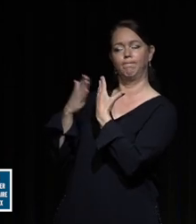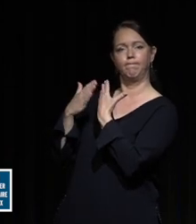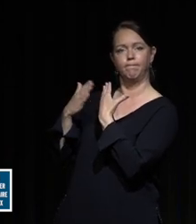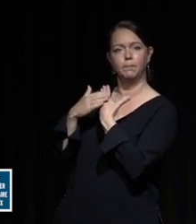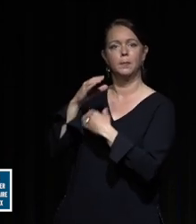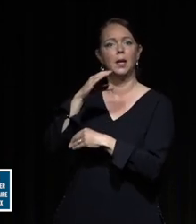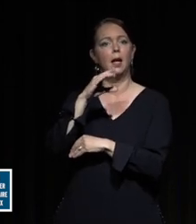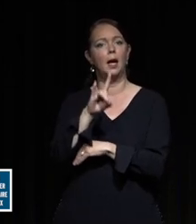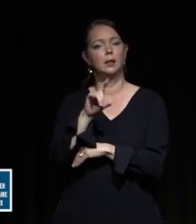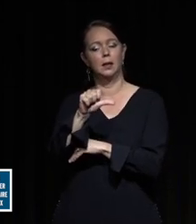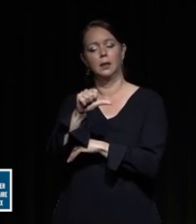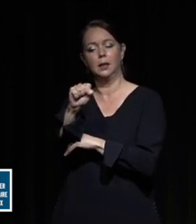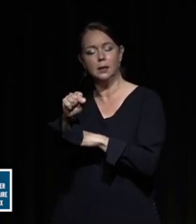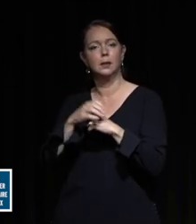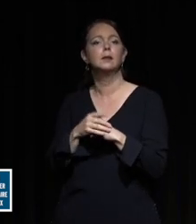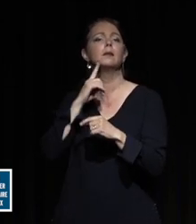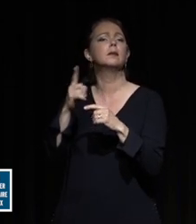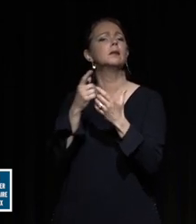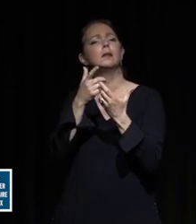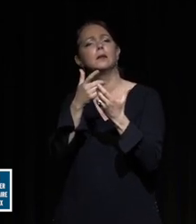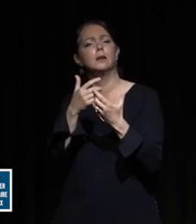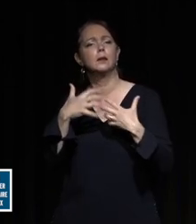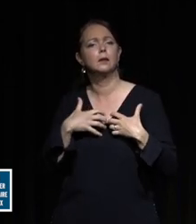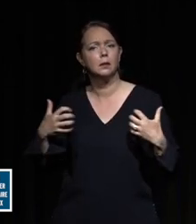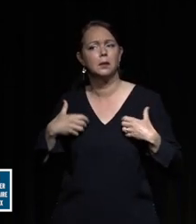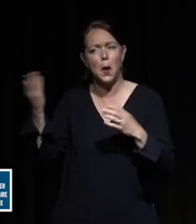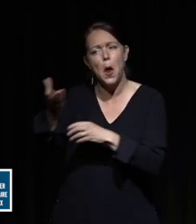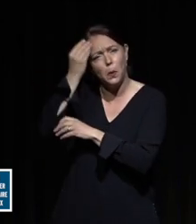fait par les sociétés savantes sur la prise en charge lors de mes trios c'est recommandations